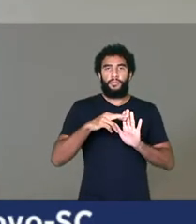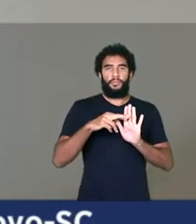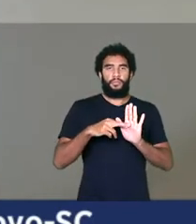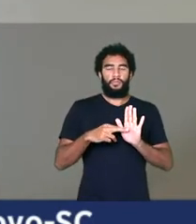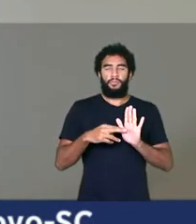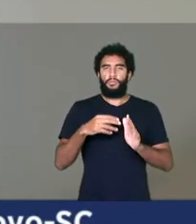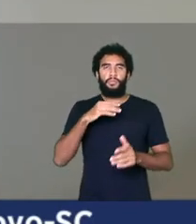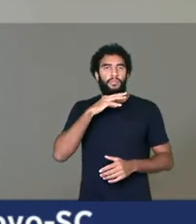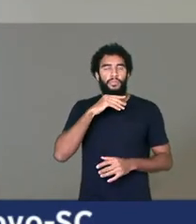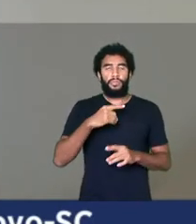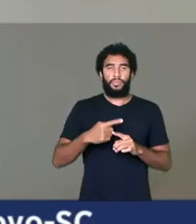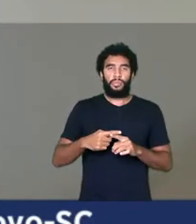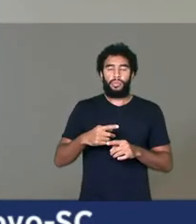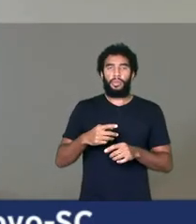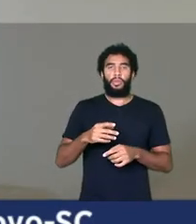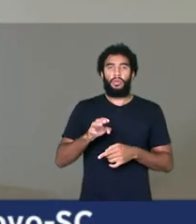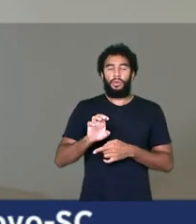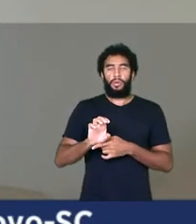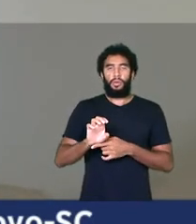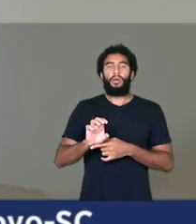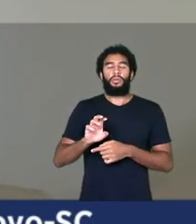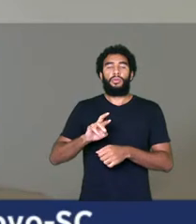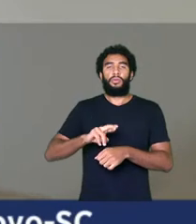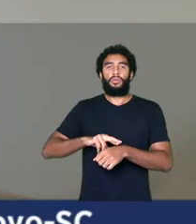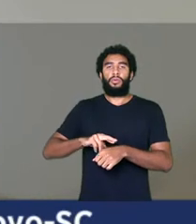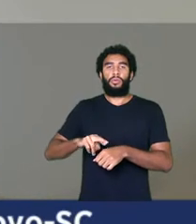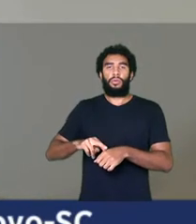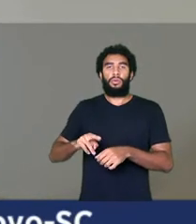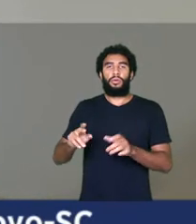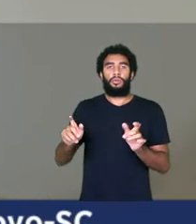RECEBER TRÊS CASSINOS. DE QUALQUER FORMA ESSA É UMA REGRA RUIM, PORQUE EVENTUALMENTE RORAIMA PODE VIR